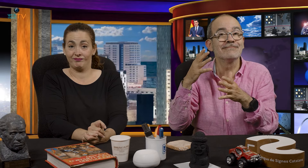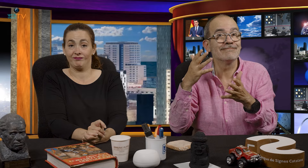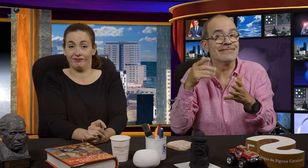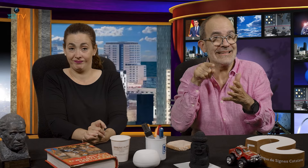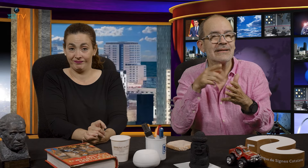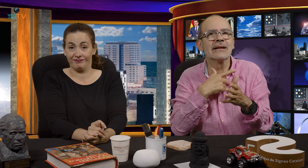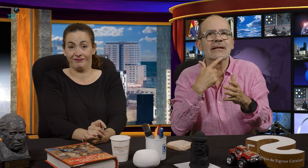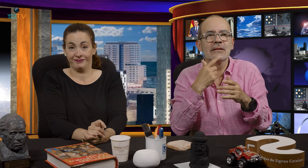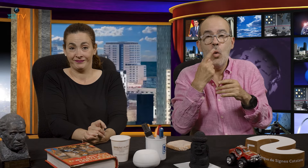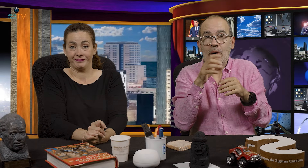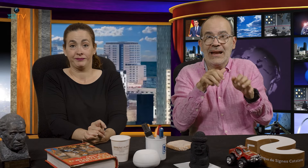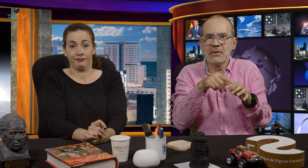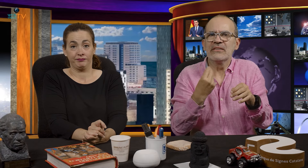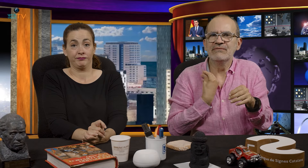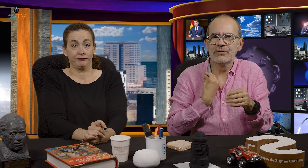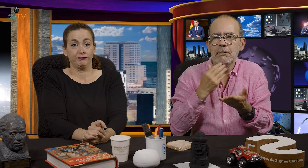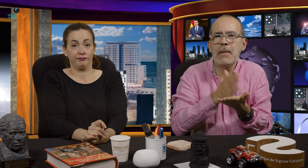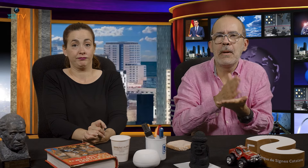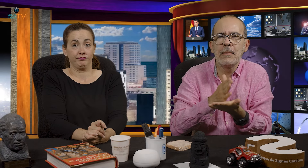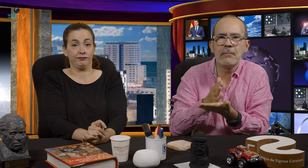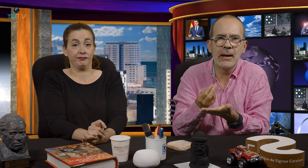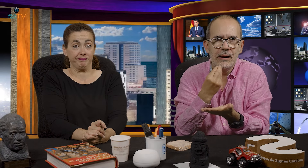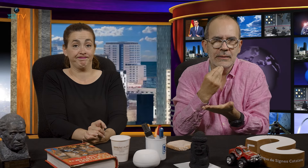trocean un animal vivo para comérselo.